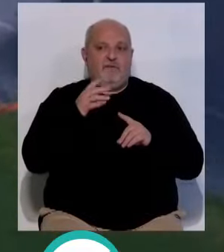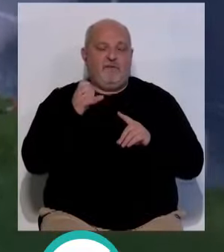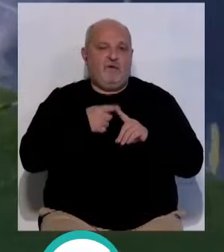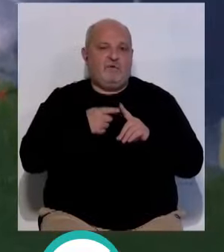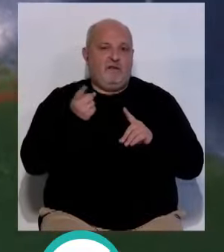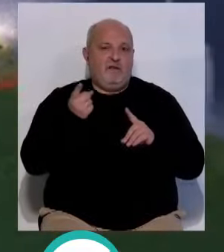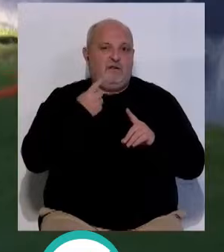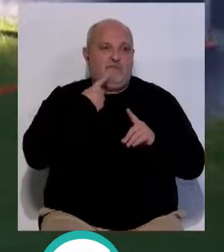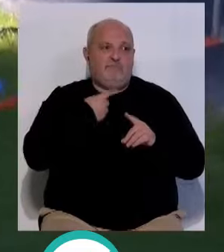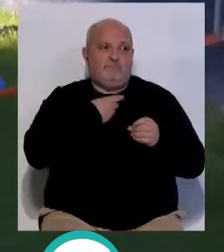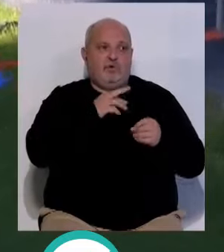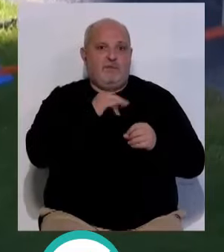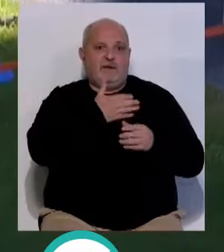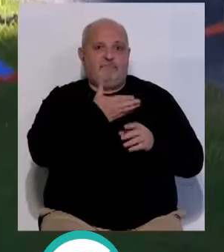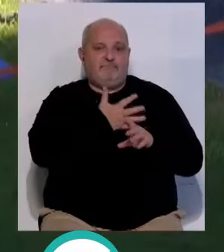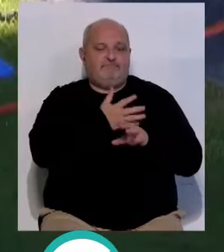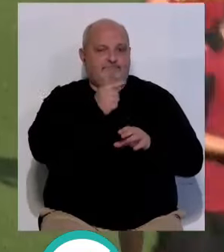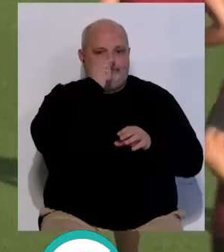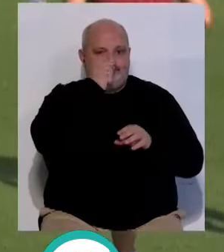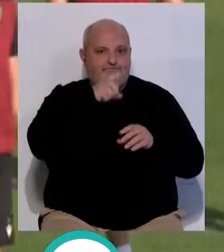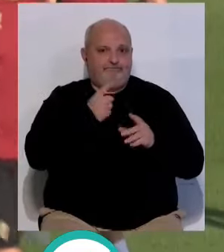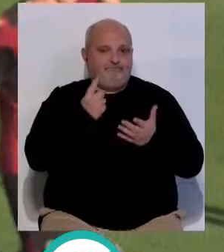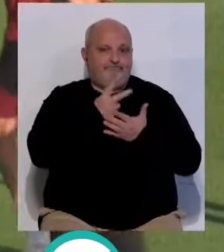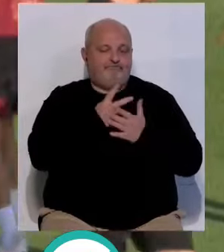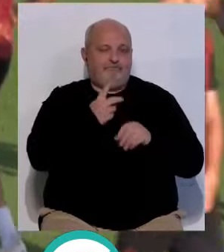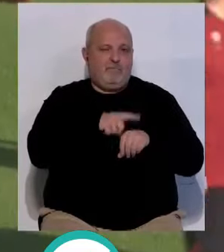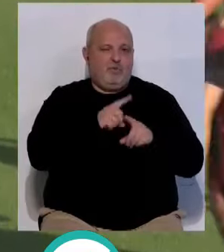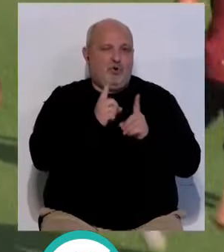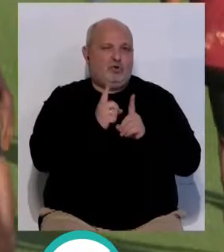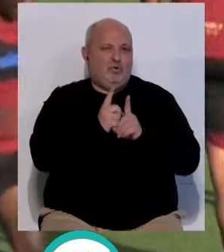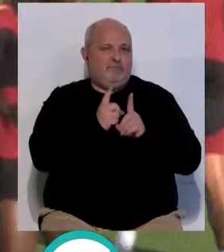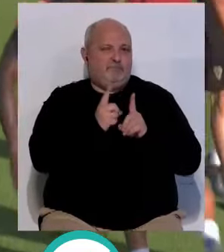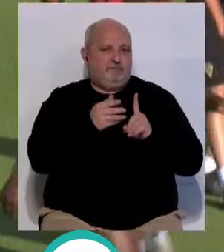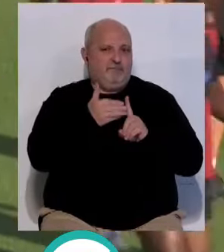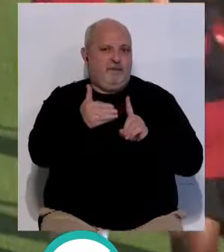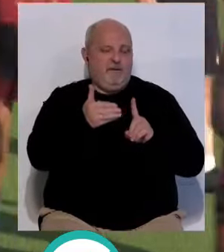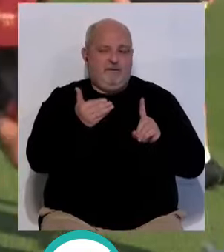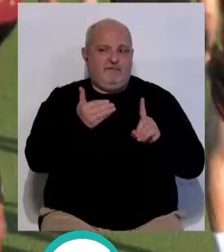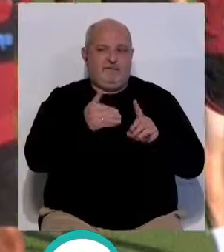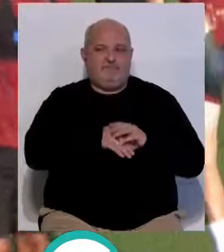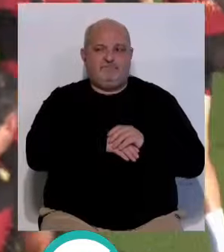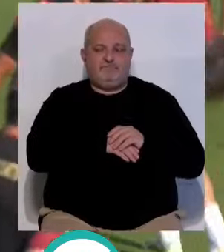dime lo que me apunta que va a jugar muy poco de aquí a de aquí a verano J se arriba y muy